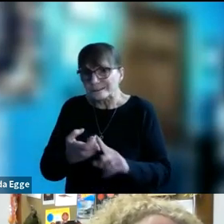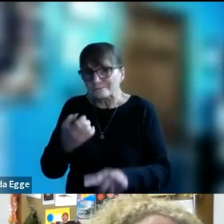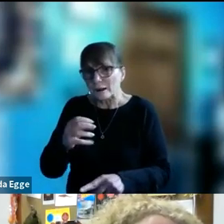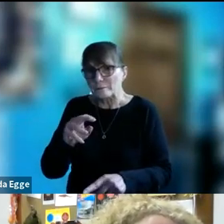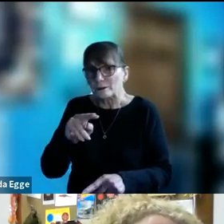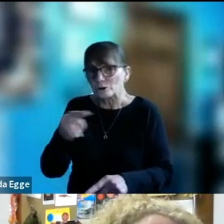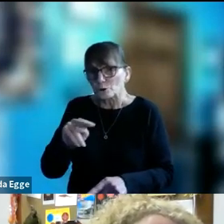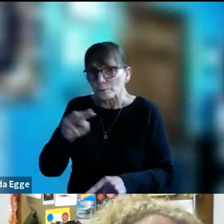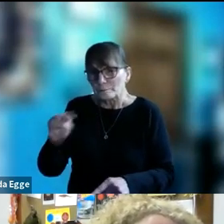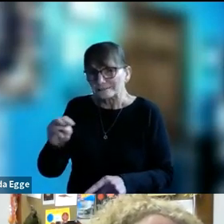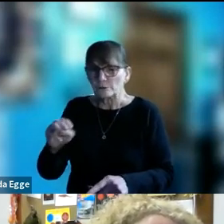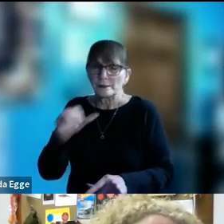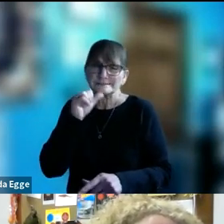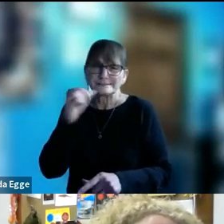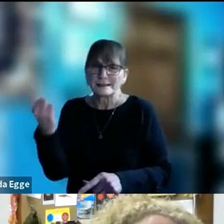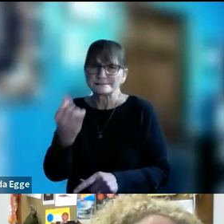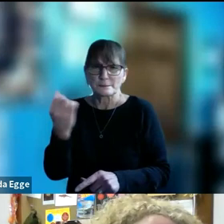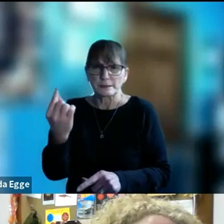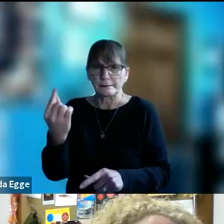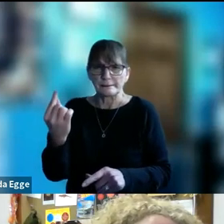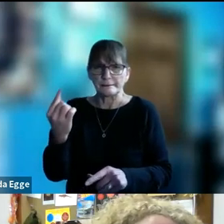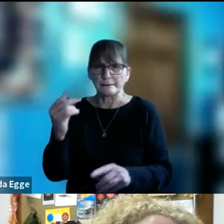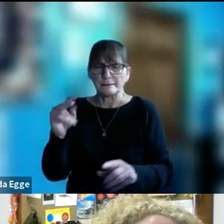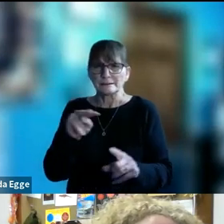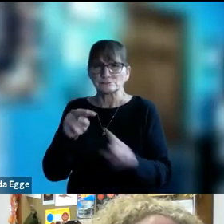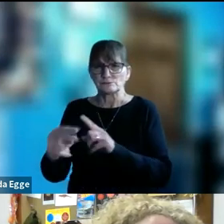simplemente no es algo que se vea de manera muy negativa.